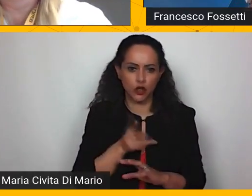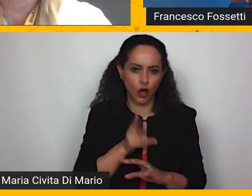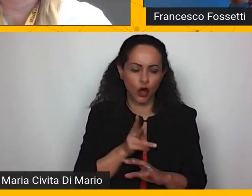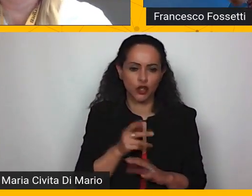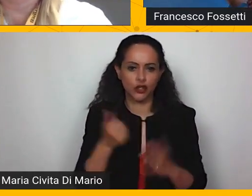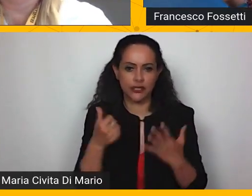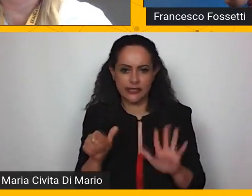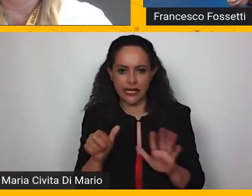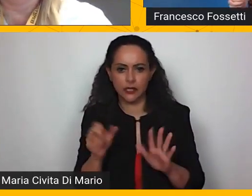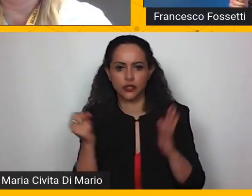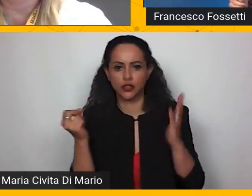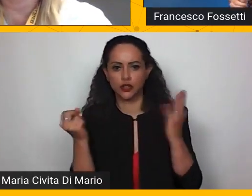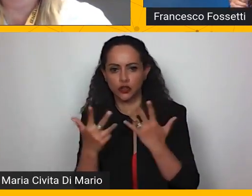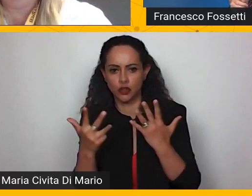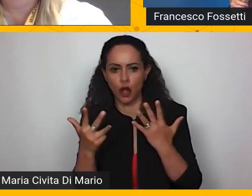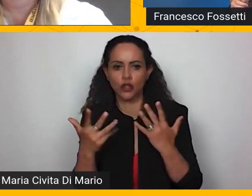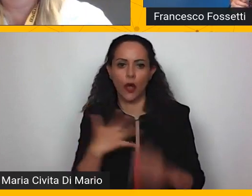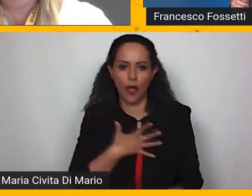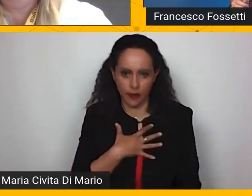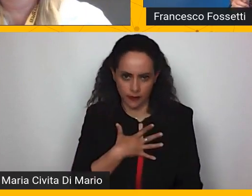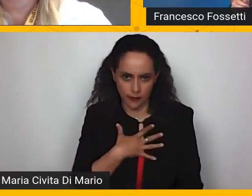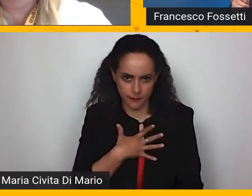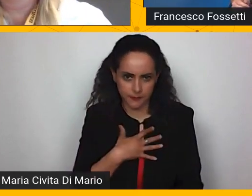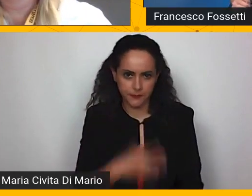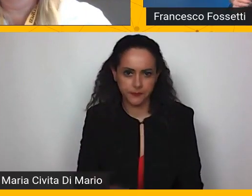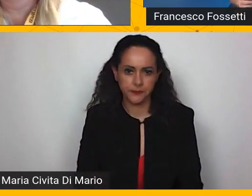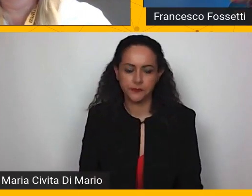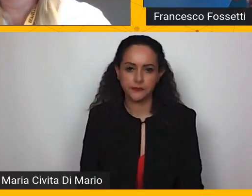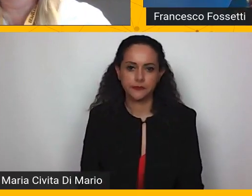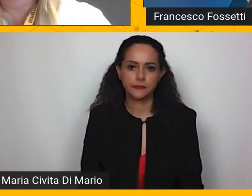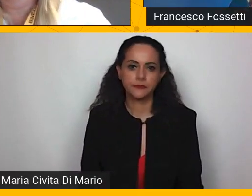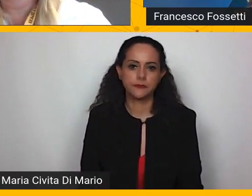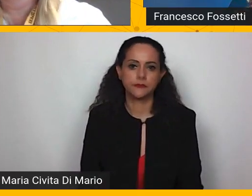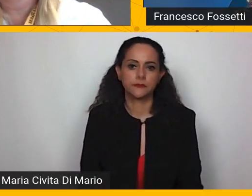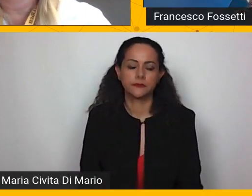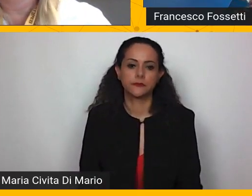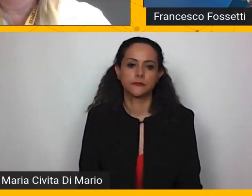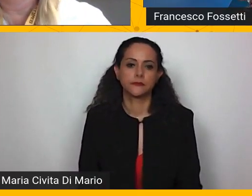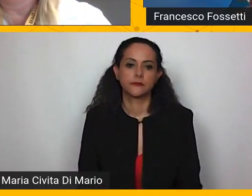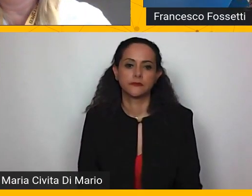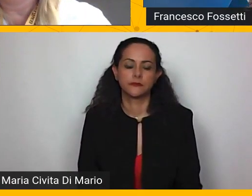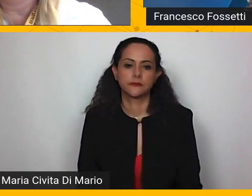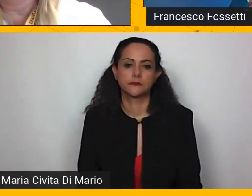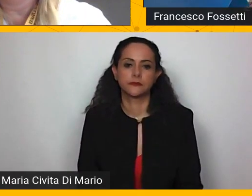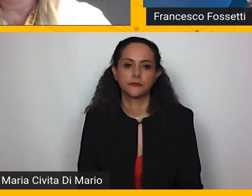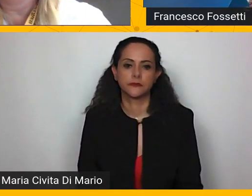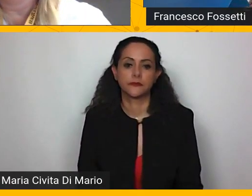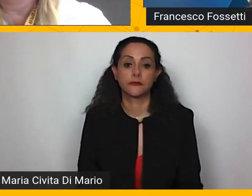dodici, diciotto ovviamente